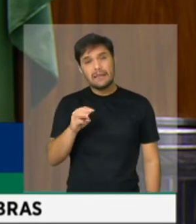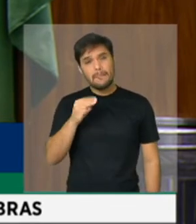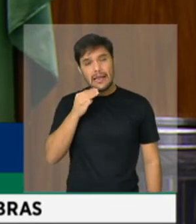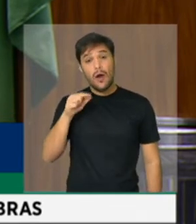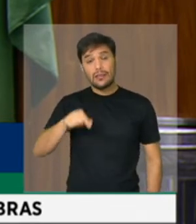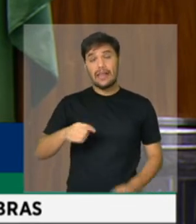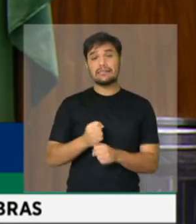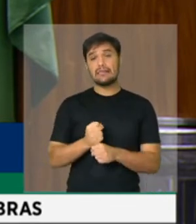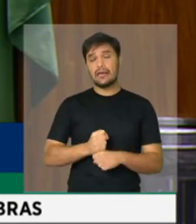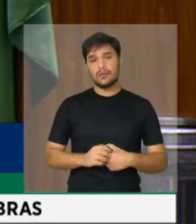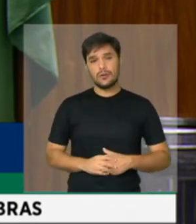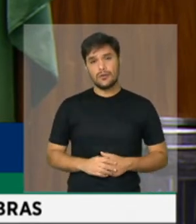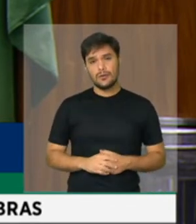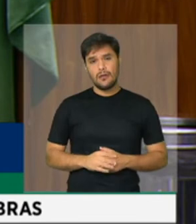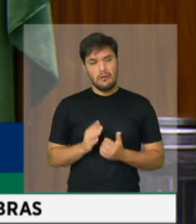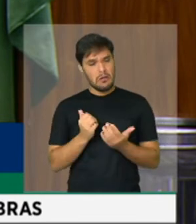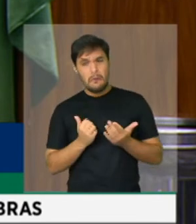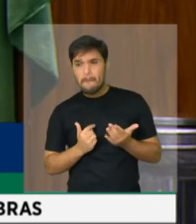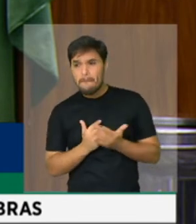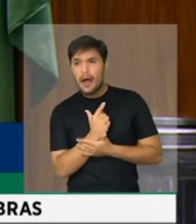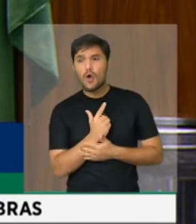PRIMEIRO TRIMESTRE DESSE ANO QUE PAGOU SÓ EM DIVIDENDOS